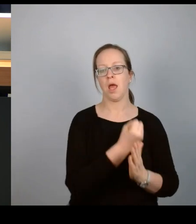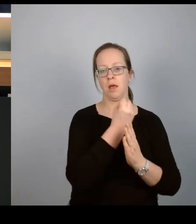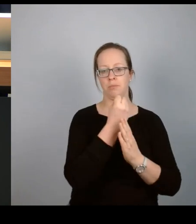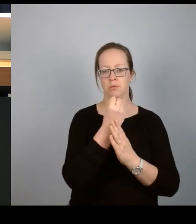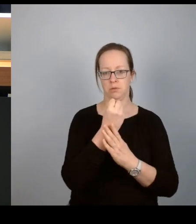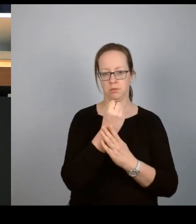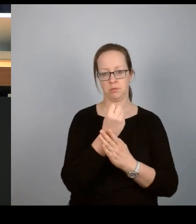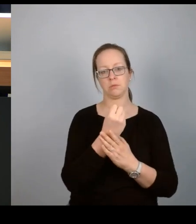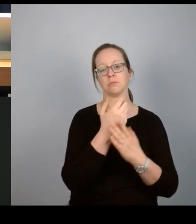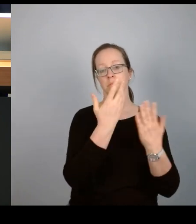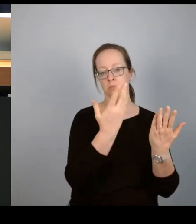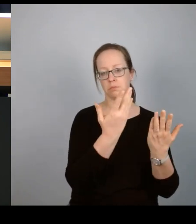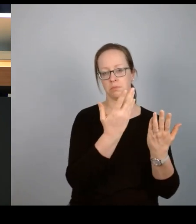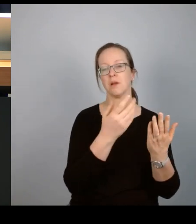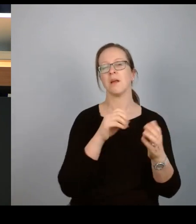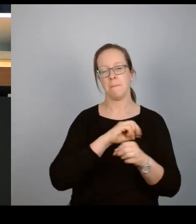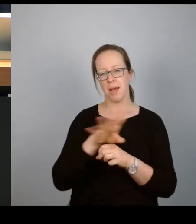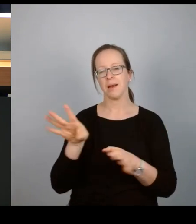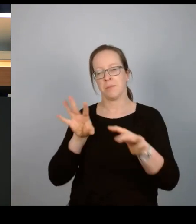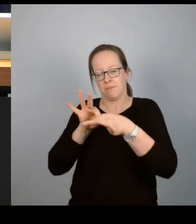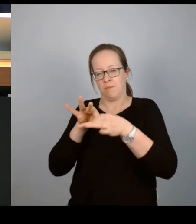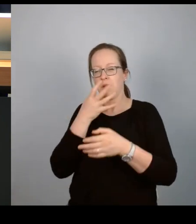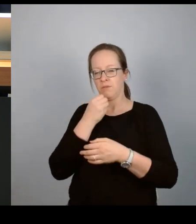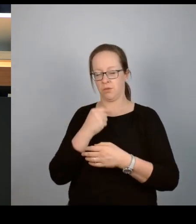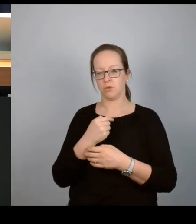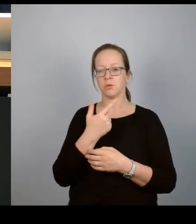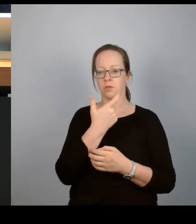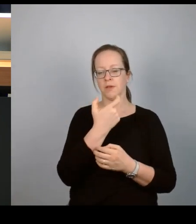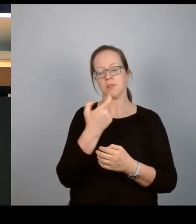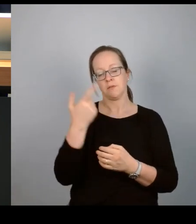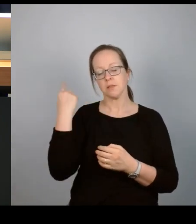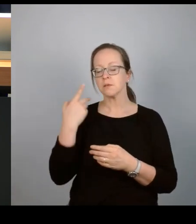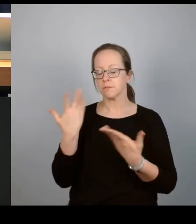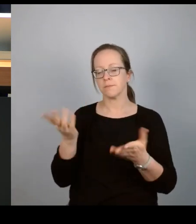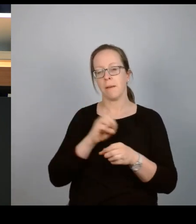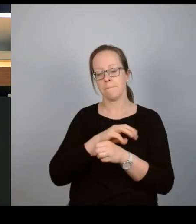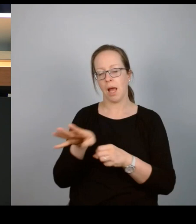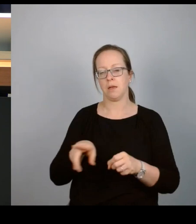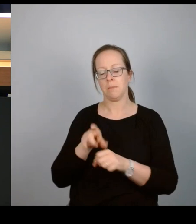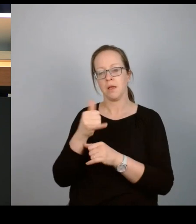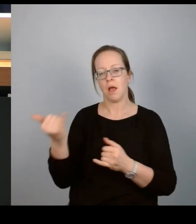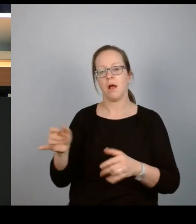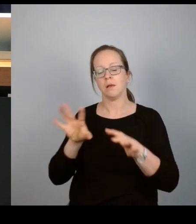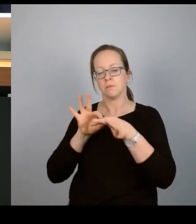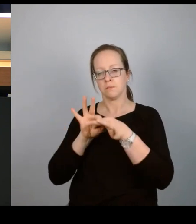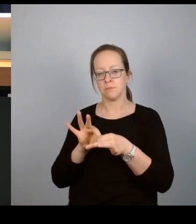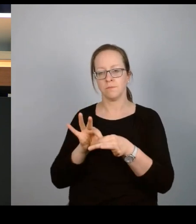Wir haben in der Pandemie gesehen, dass wir generell viel zu wenig wissen über wie sind eigentlich Prozesse, wie sind